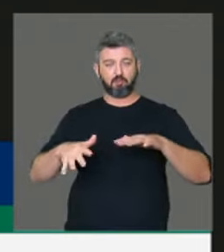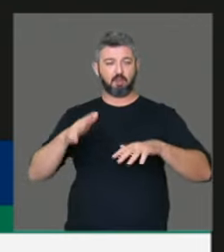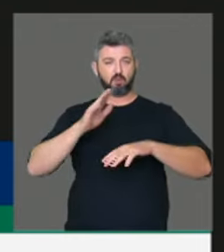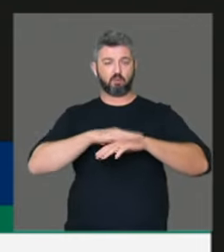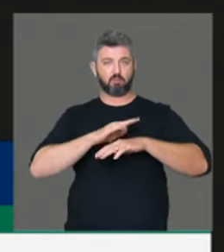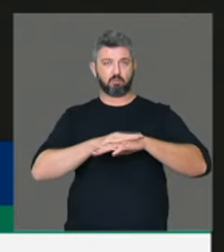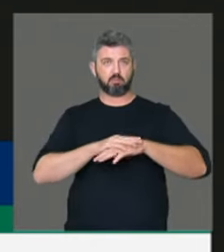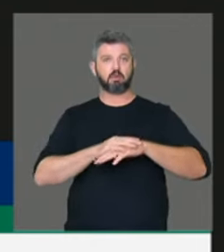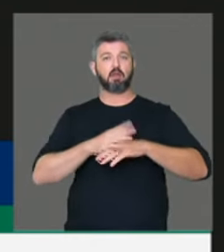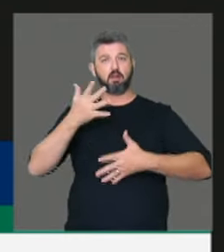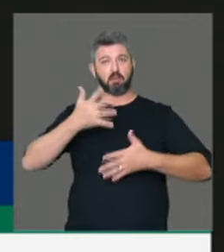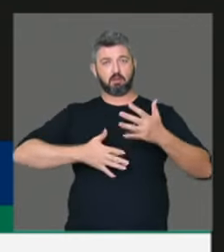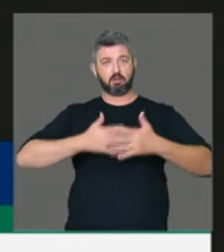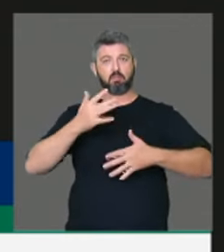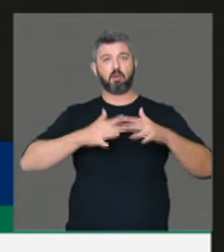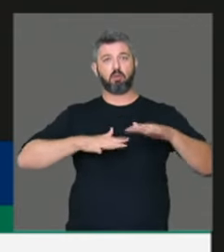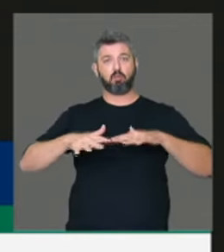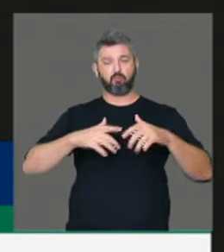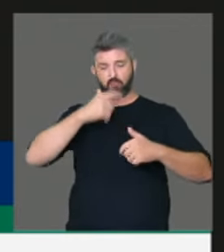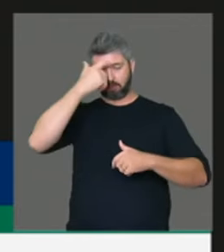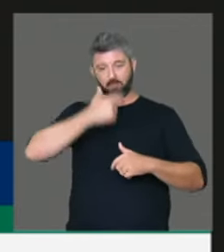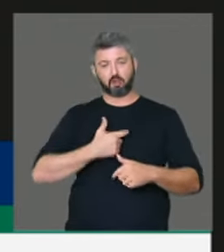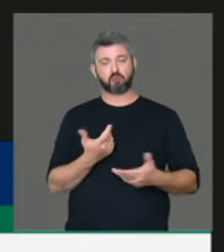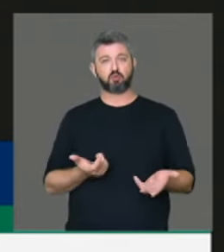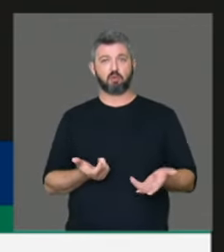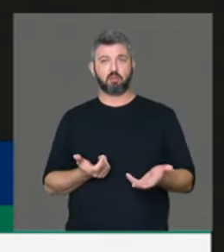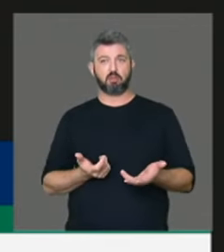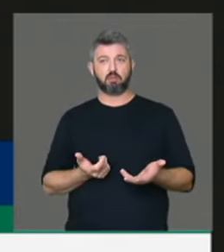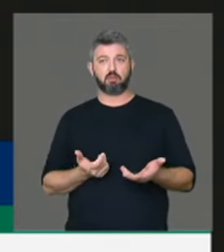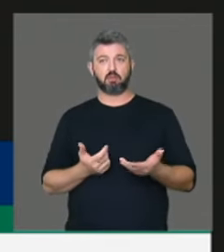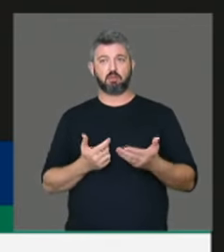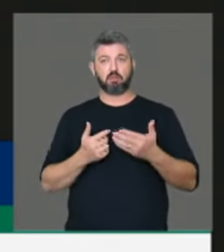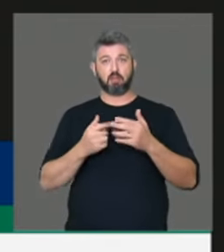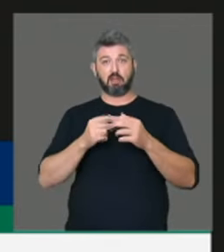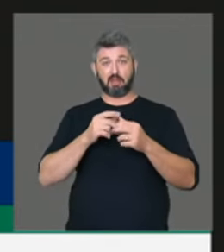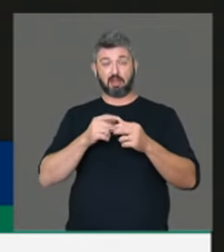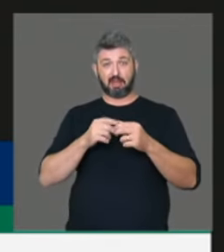OS MOVIMENTOS DO INDIVÍDUO, A PROGRESSÃO DA DOENÇA AFETA DE MANEIRA DRÁSTICA NÃO SÓ A VIDA DAS PESSOAS COM A